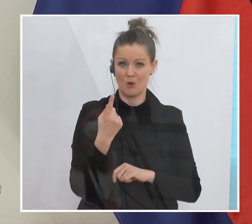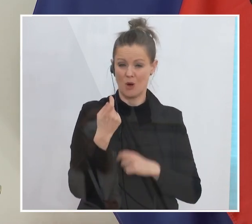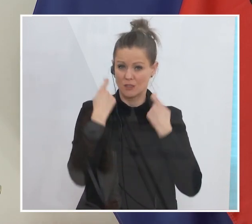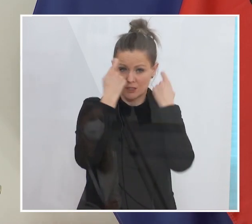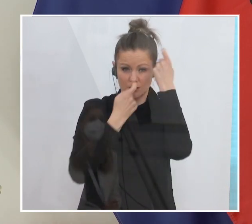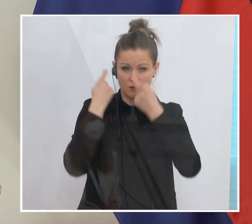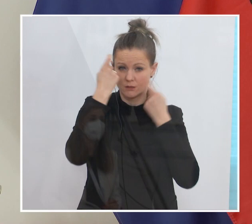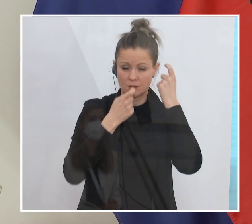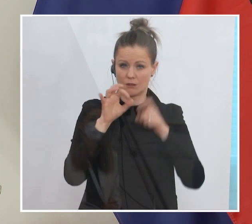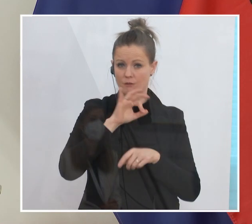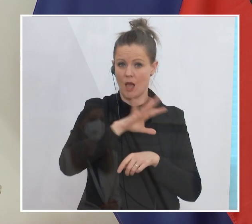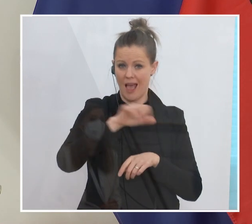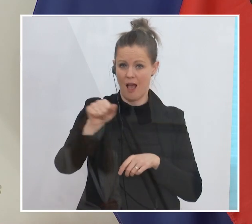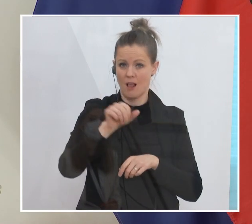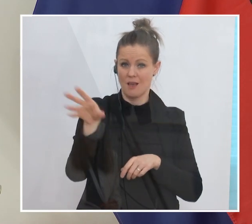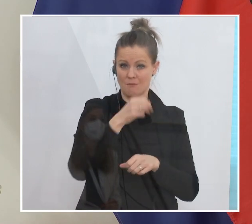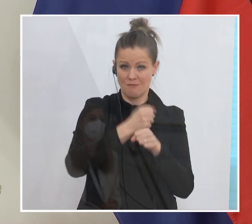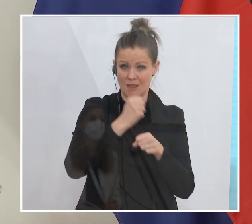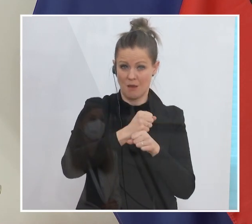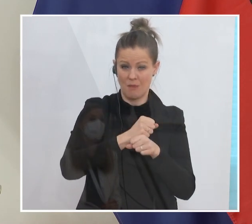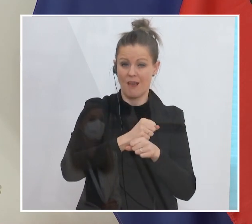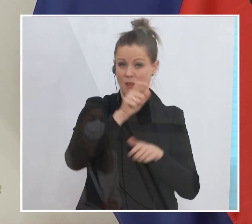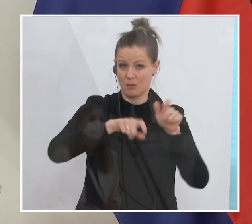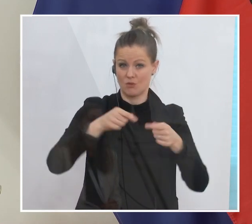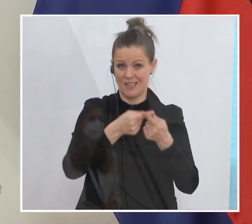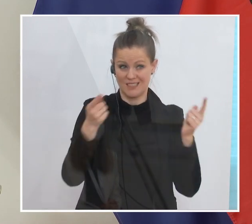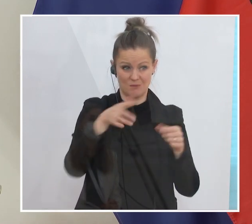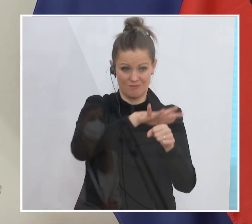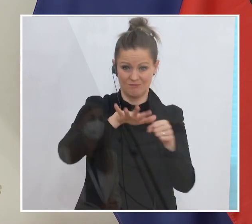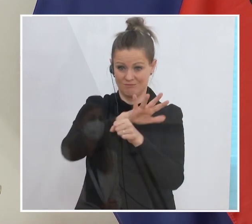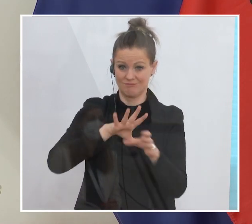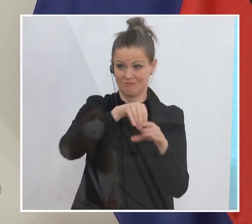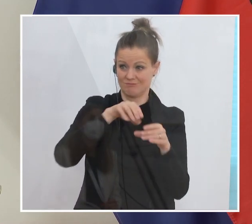vielen Mitarbeiterinnen und Mitarbeitern, die in diesen Branchen auch Beschäftigung finden,